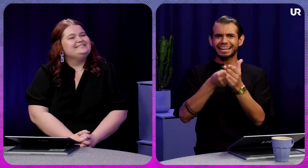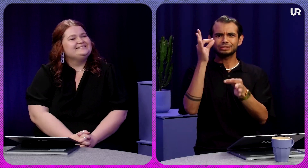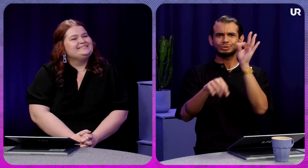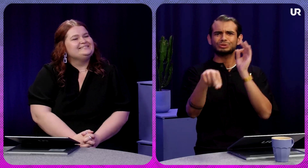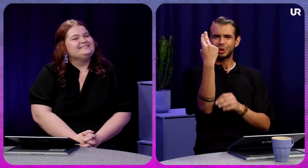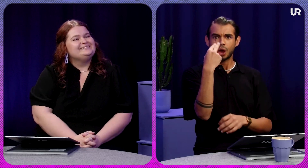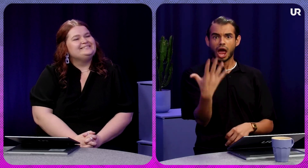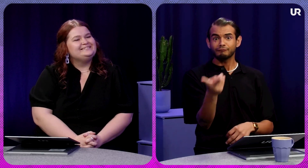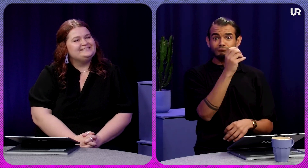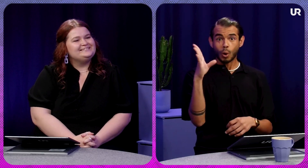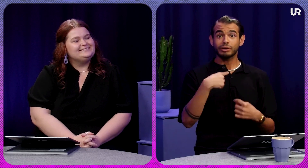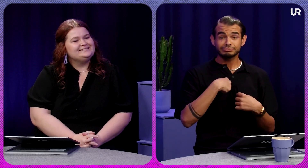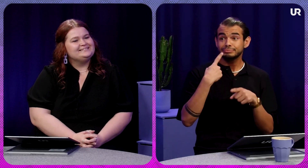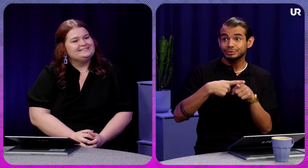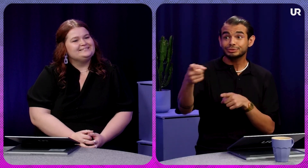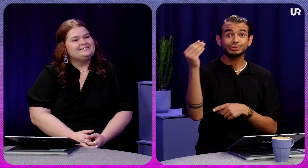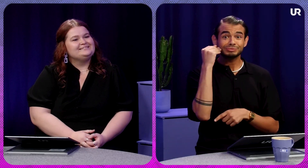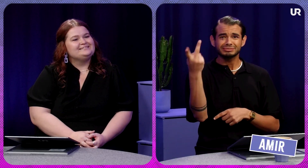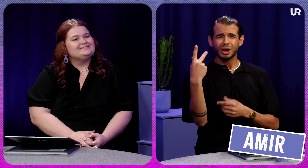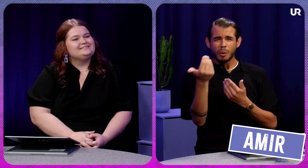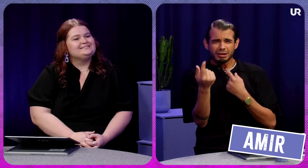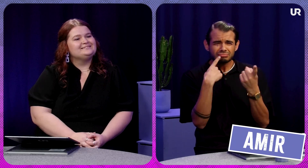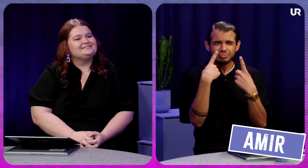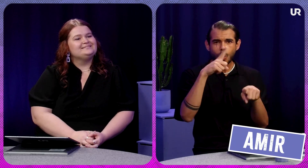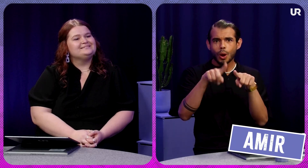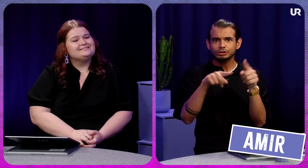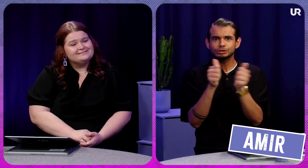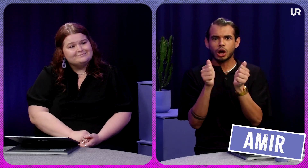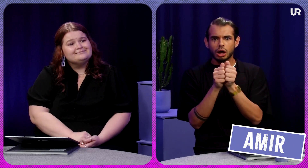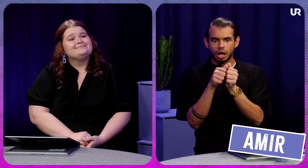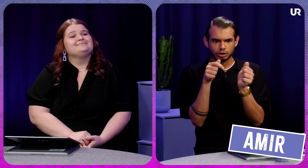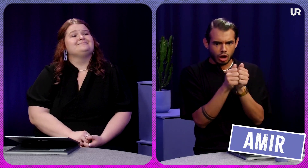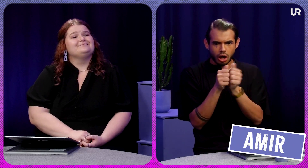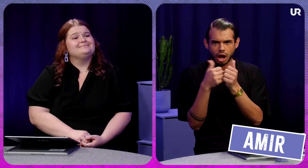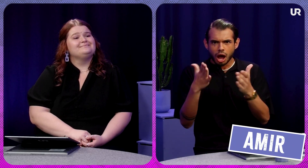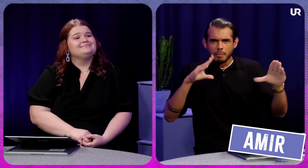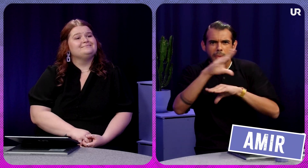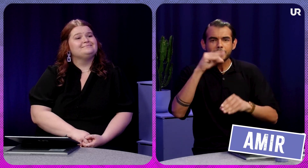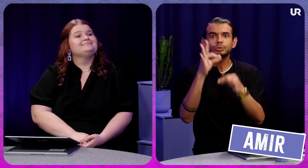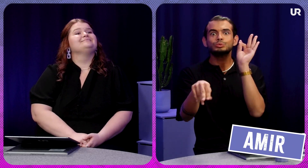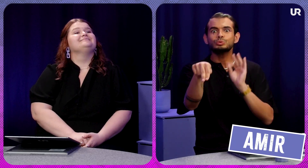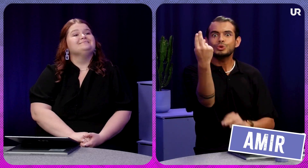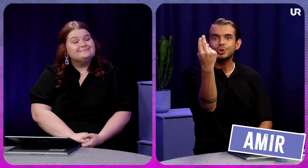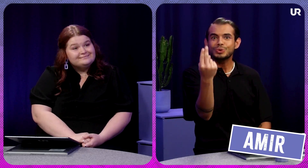Amir: HETAST JUST NU är en VODD! Här kommer jag och Josephine att snacka om olika saker som är heta just NU!